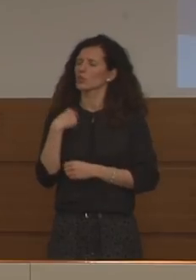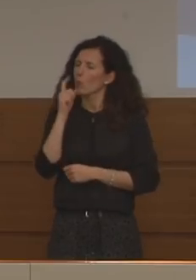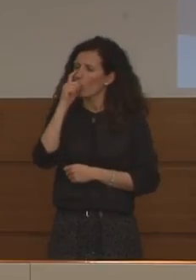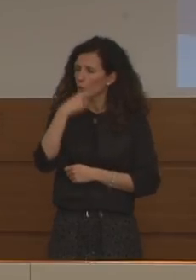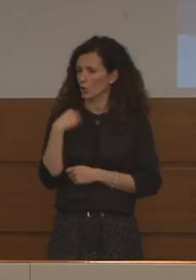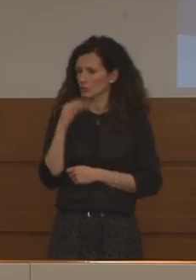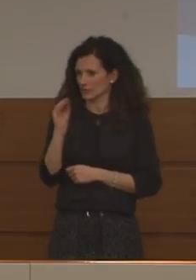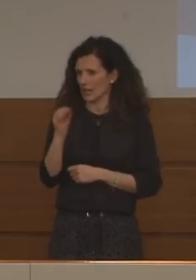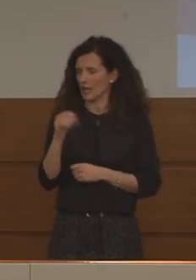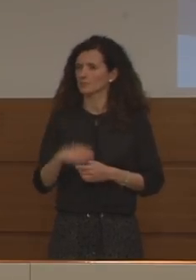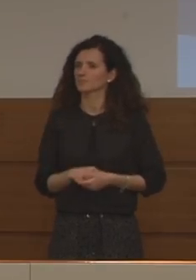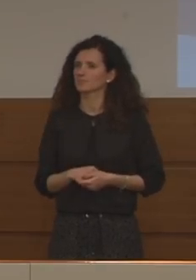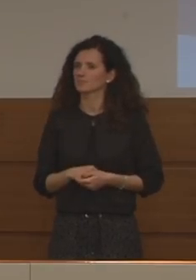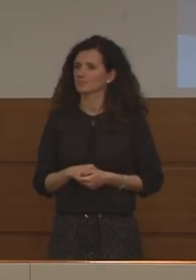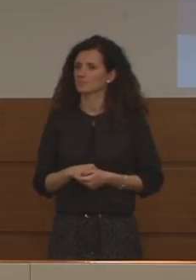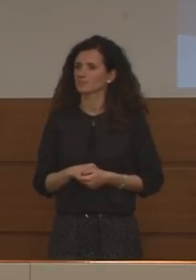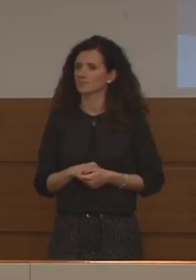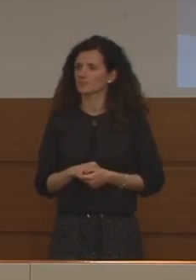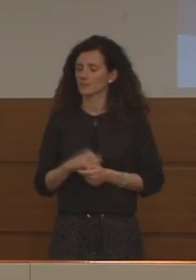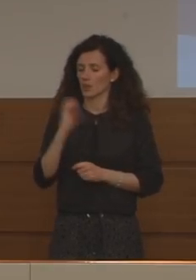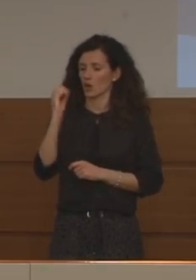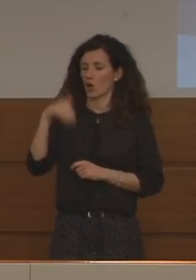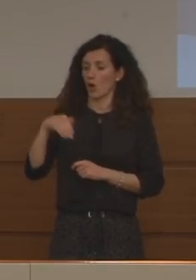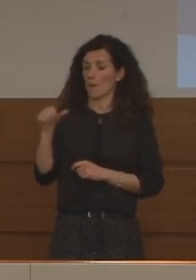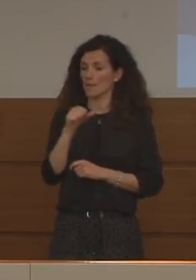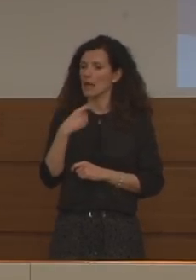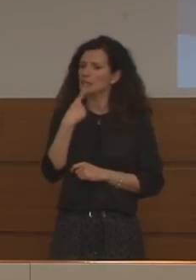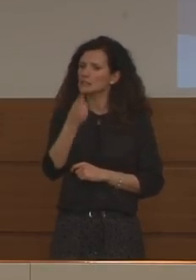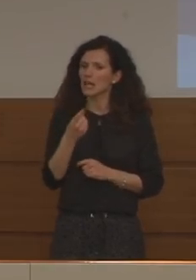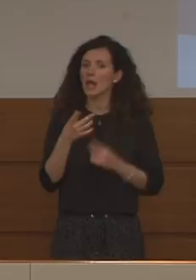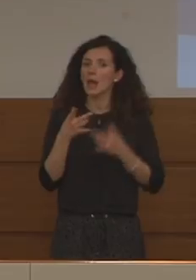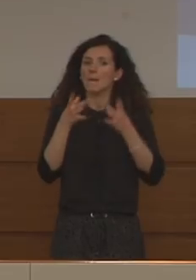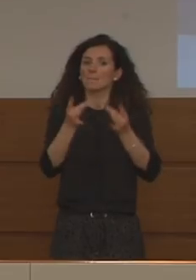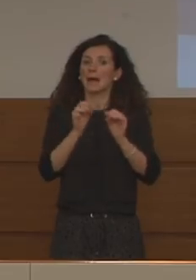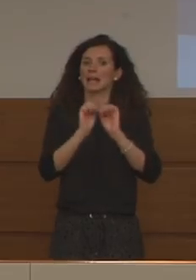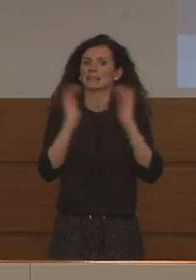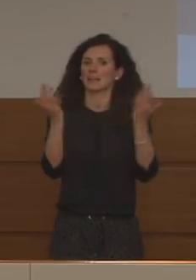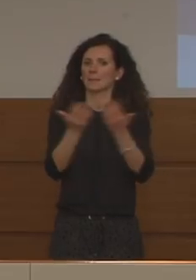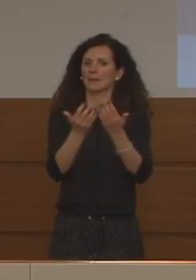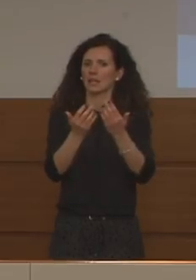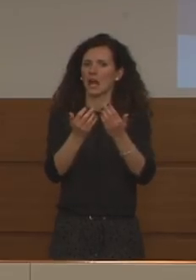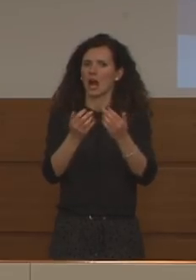L'OMS parla di una pandemia che sta accelerando.